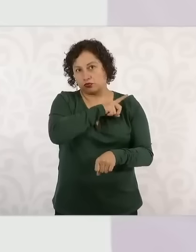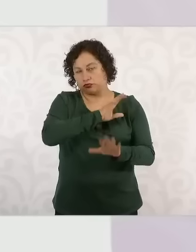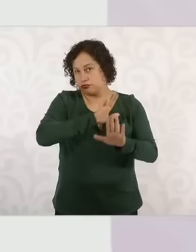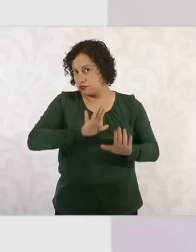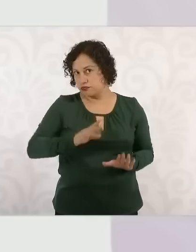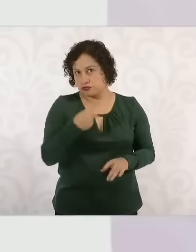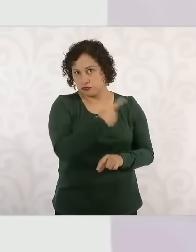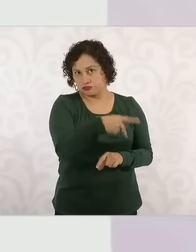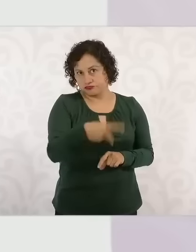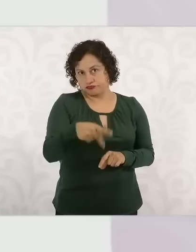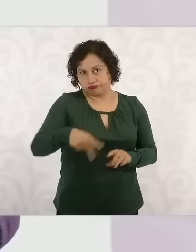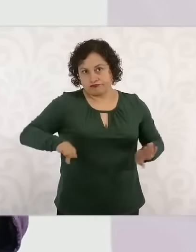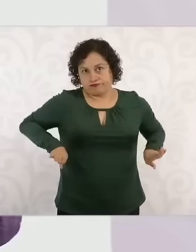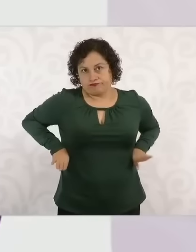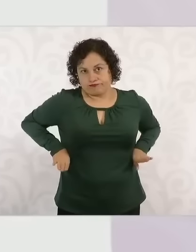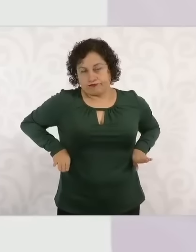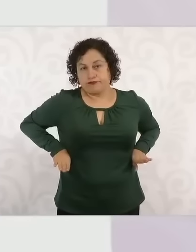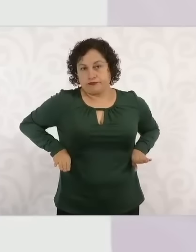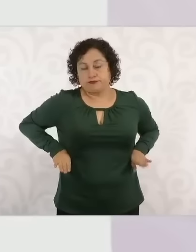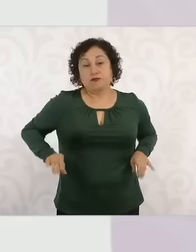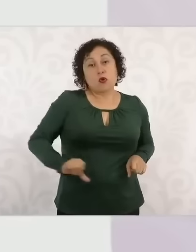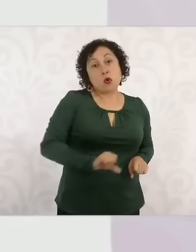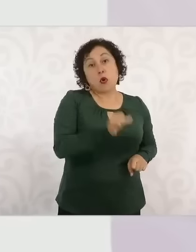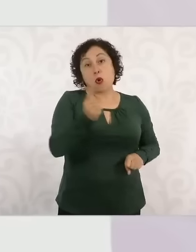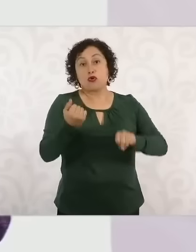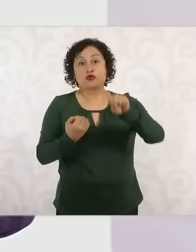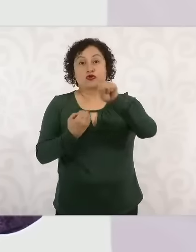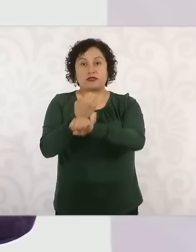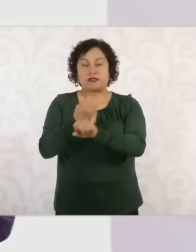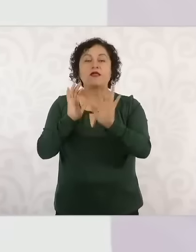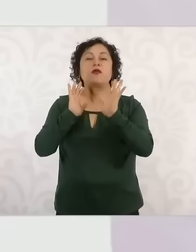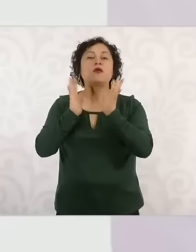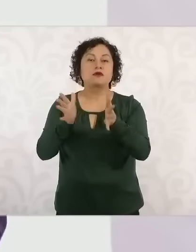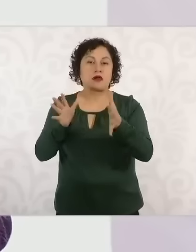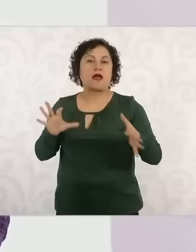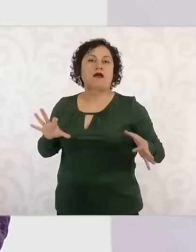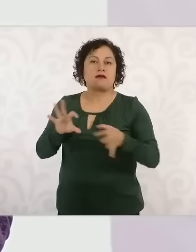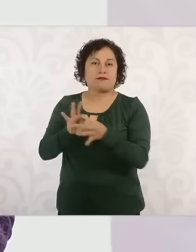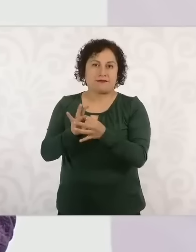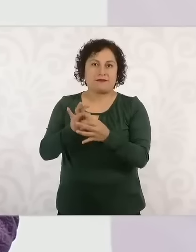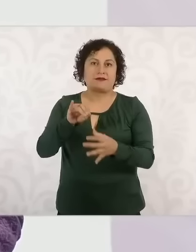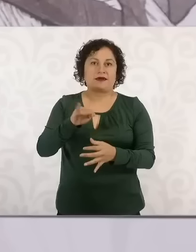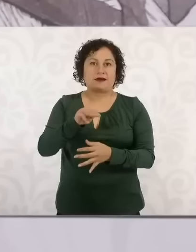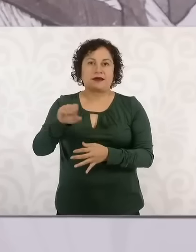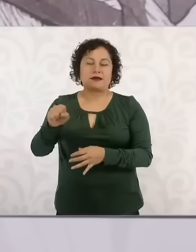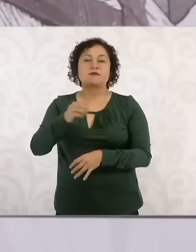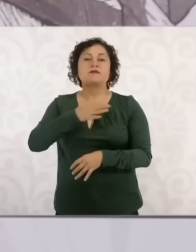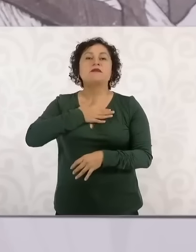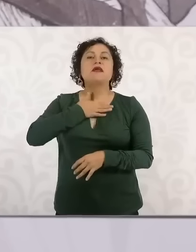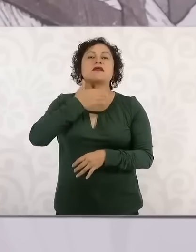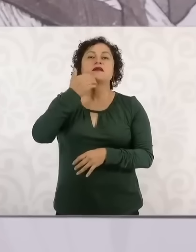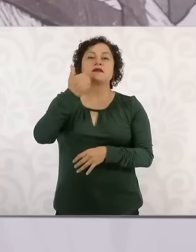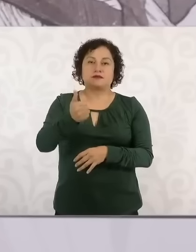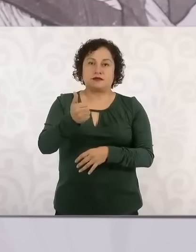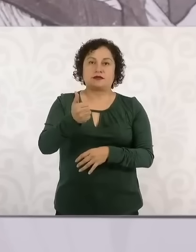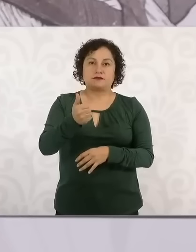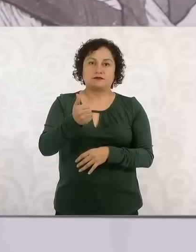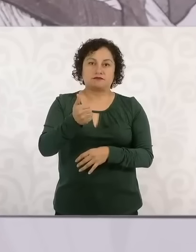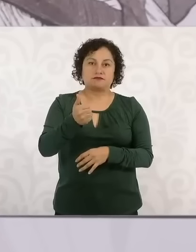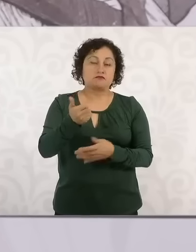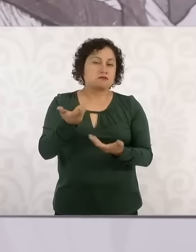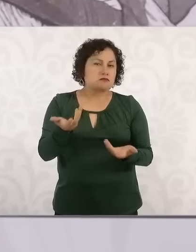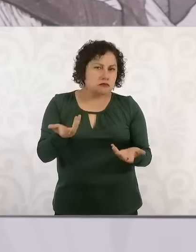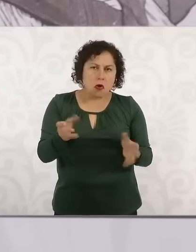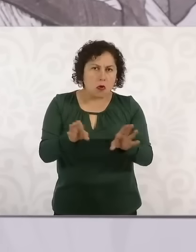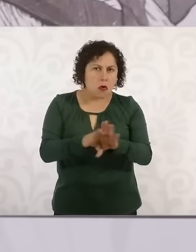en los otros estados ya está federalizado. Es un sistema eh en donde la federación pues